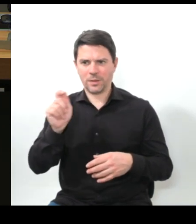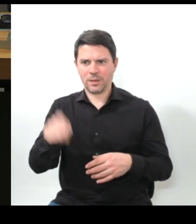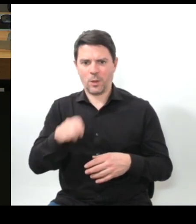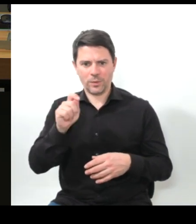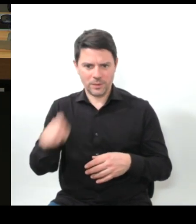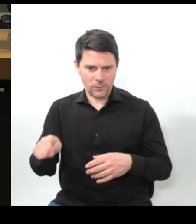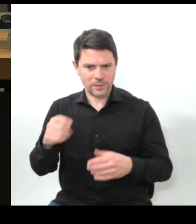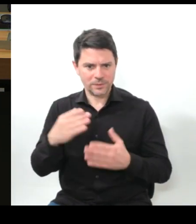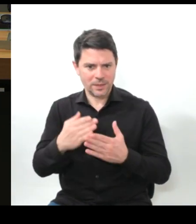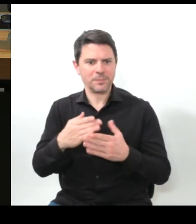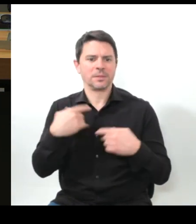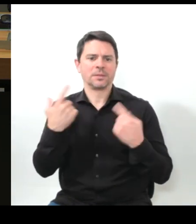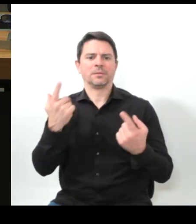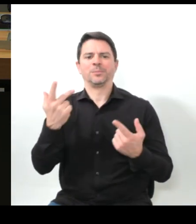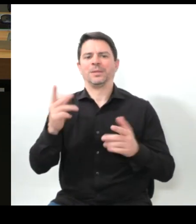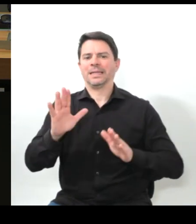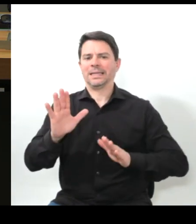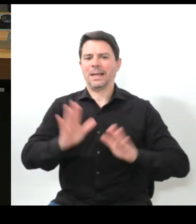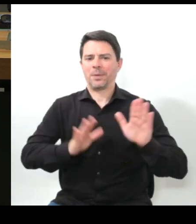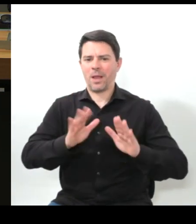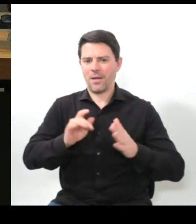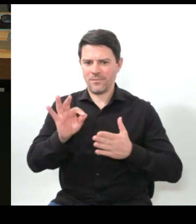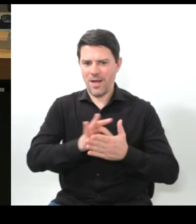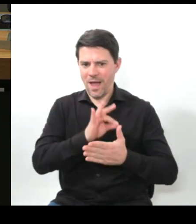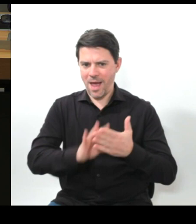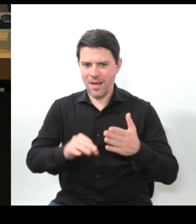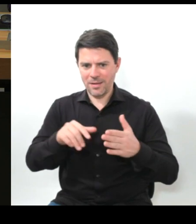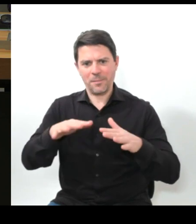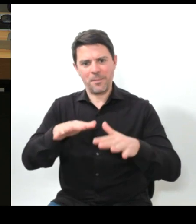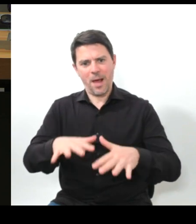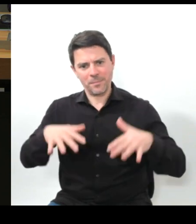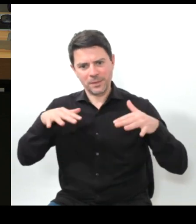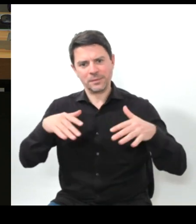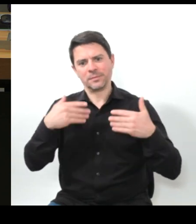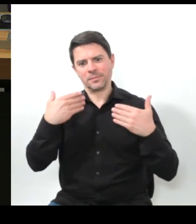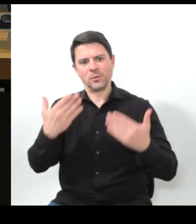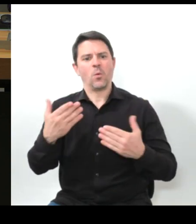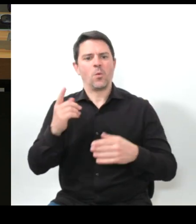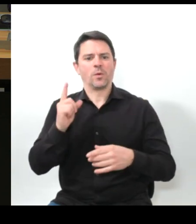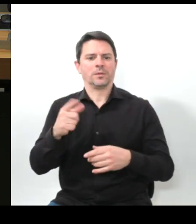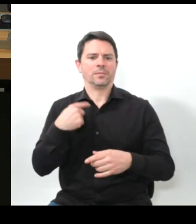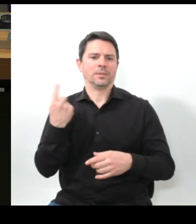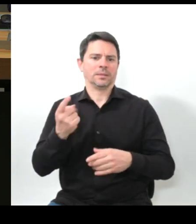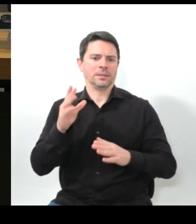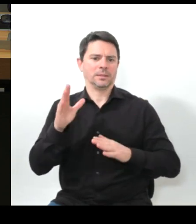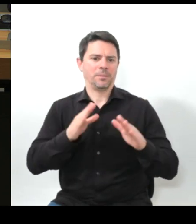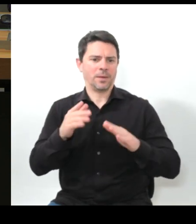demokratische Legitimation dieses Parlaments nicht gegeben ist. Selbstverständlich